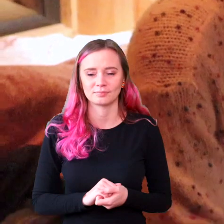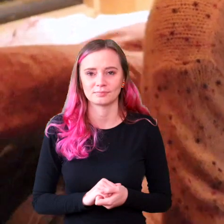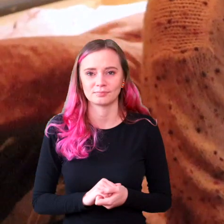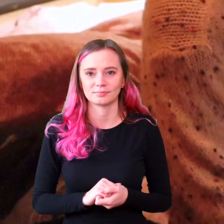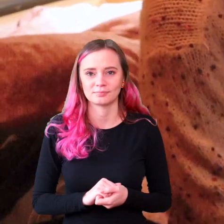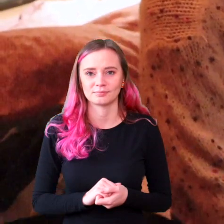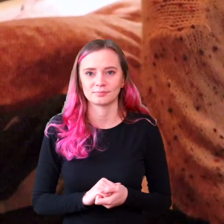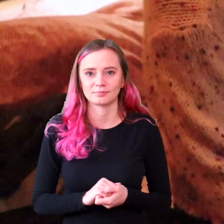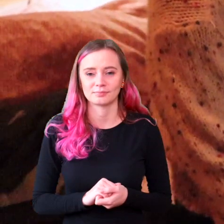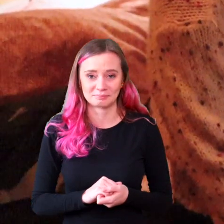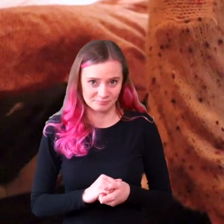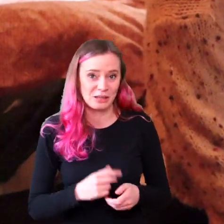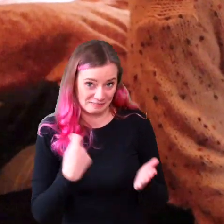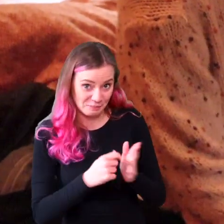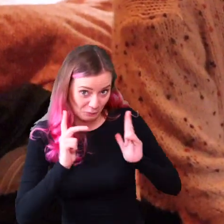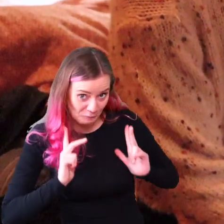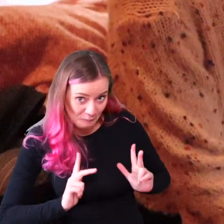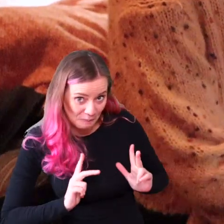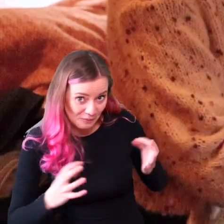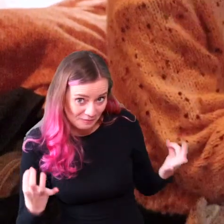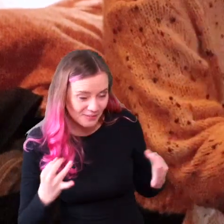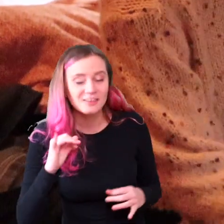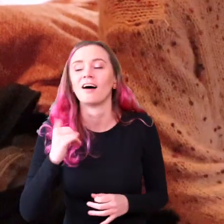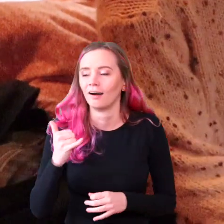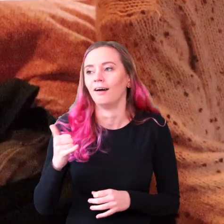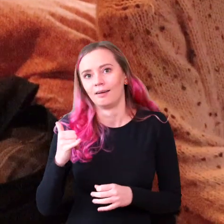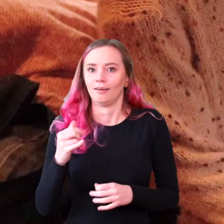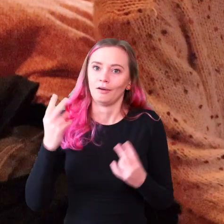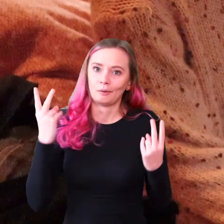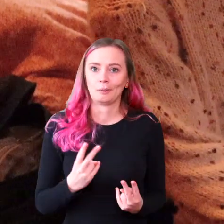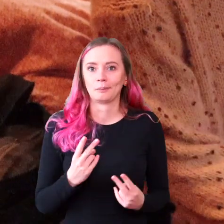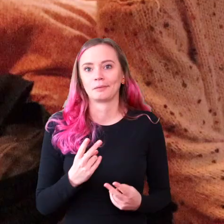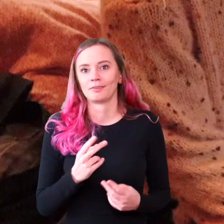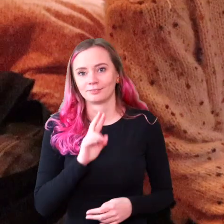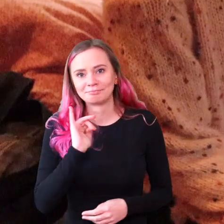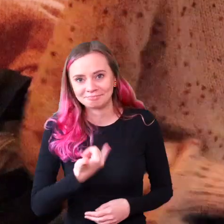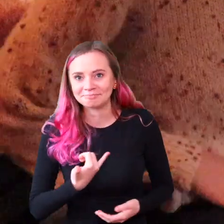Takže zrelaxovaná?:) Ano! Cítím se jako úplně nový člověk...